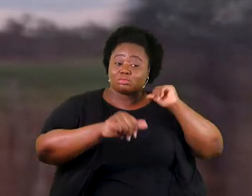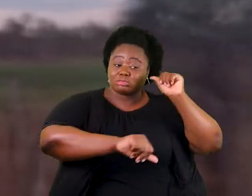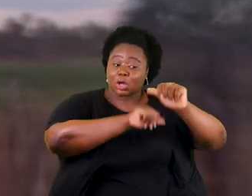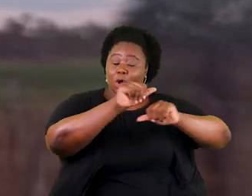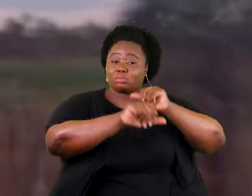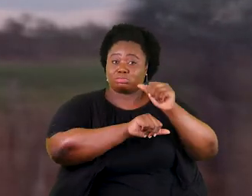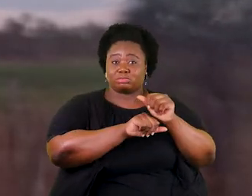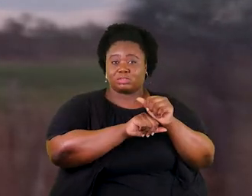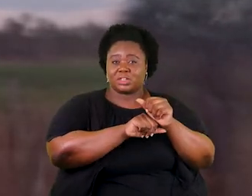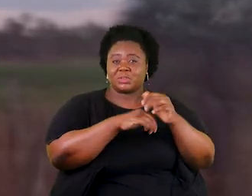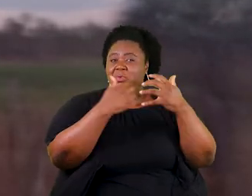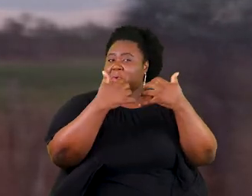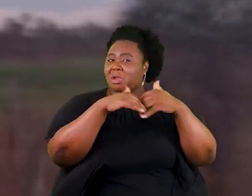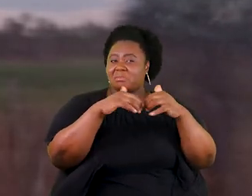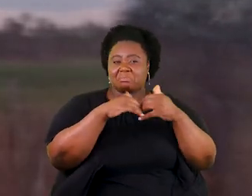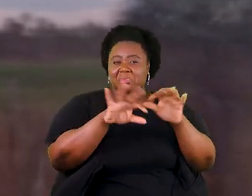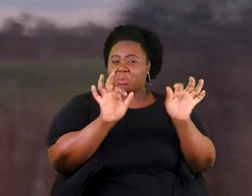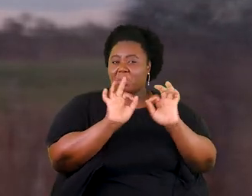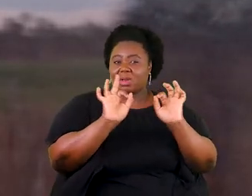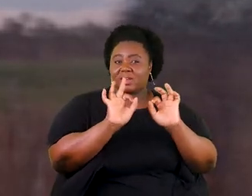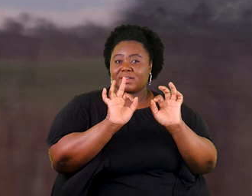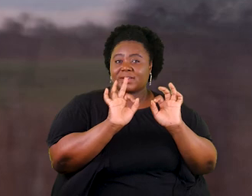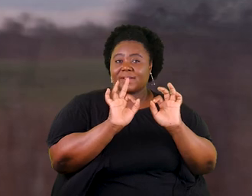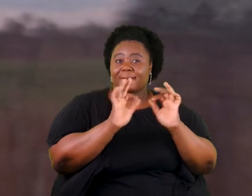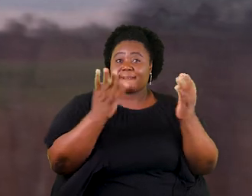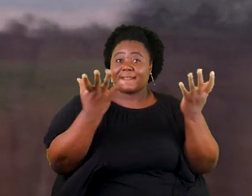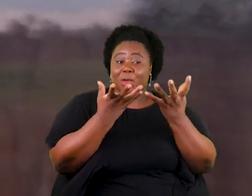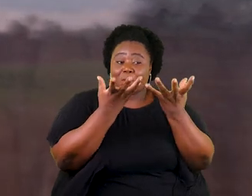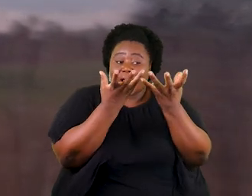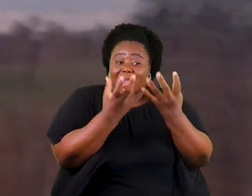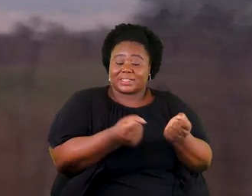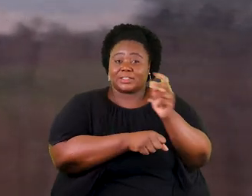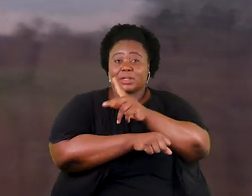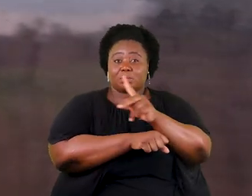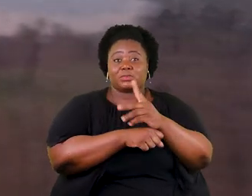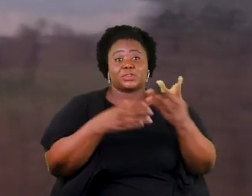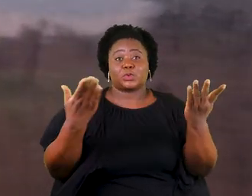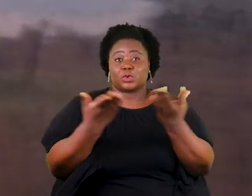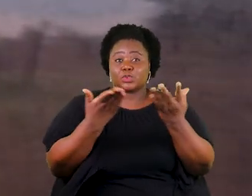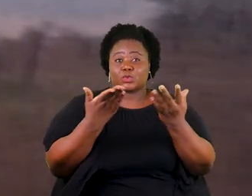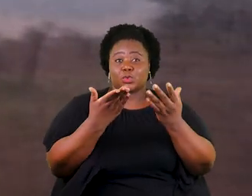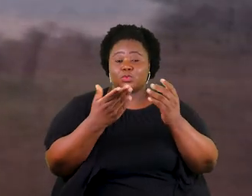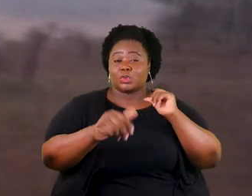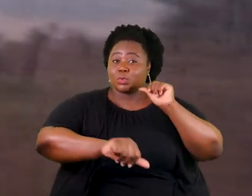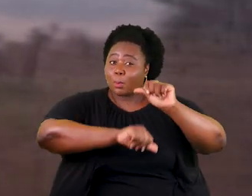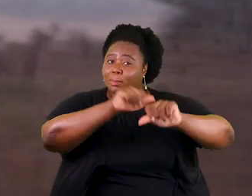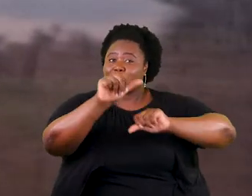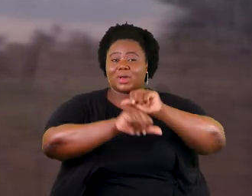sem reflexão e acolho a professora que sou hoje, totalmente desconstruída